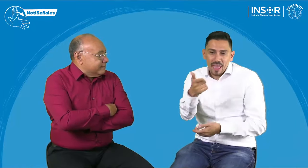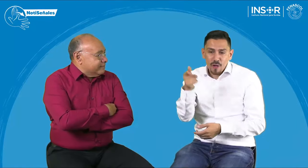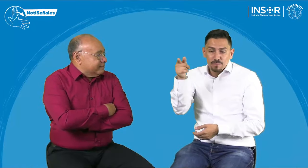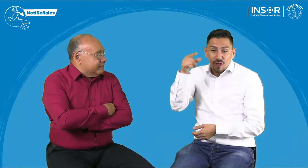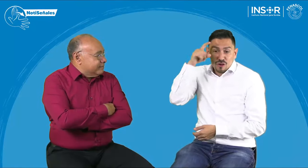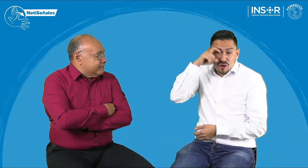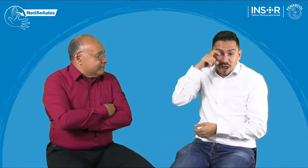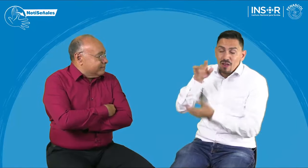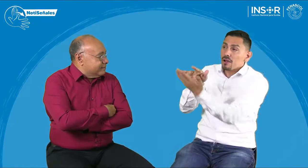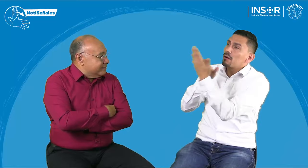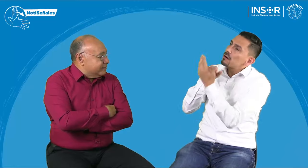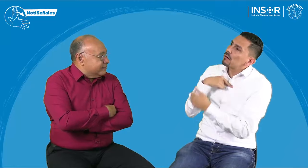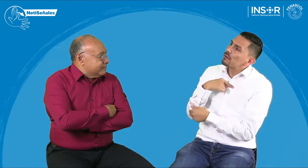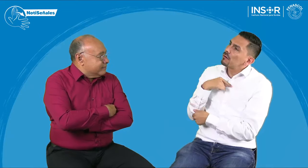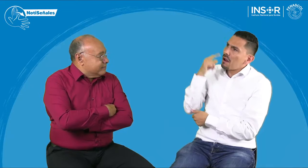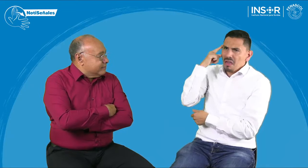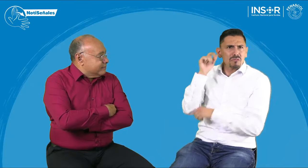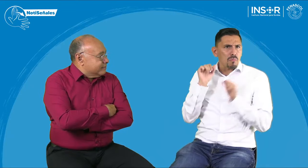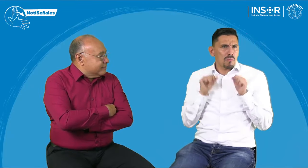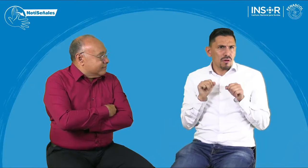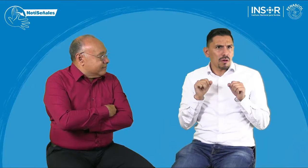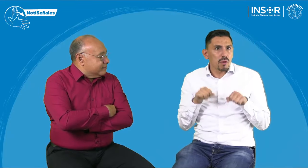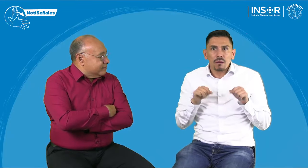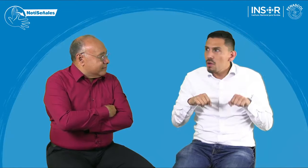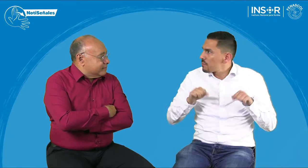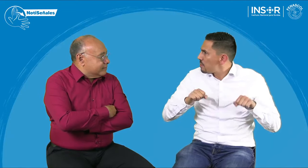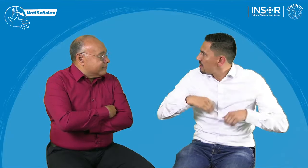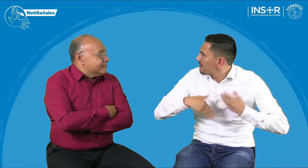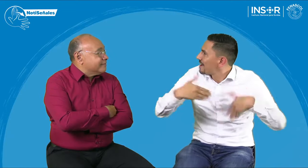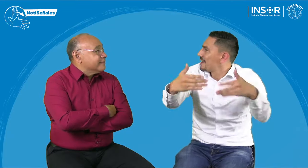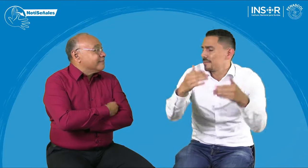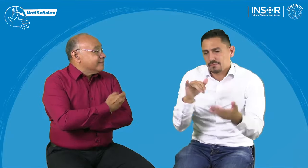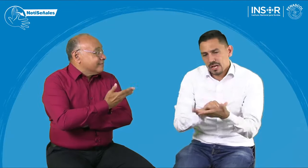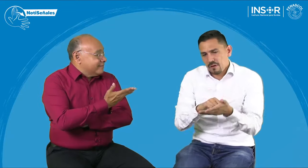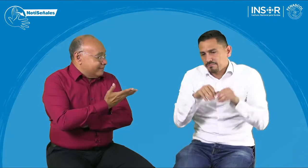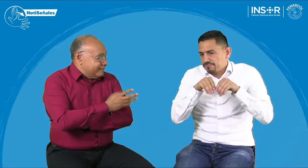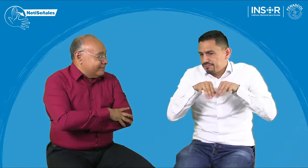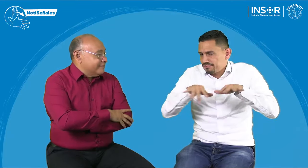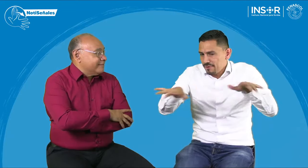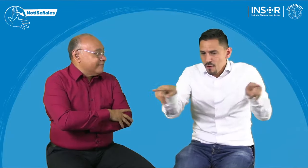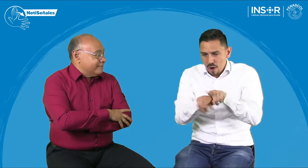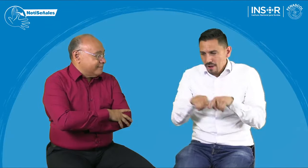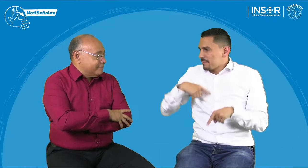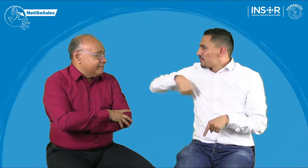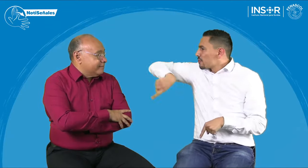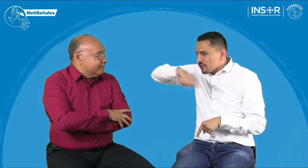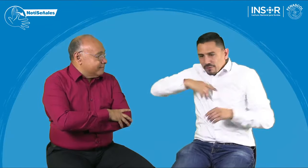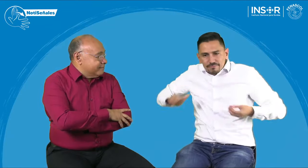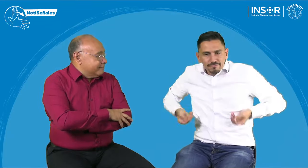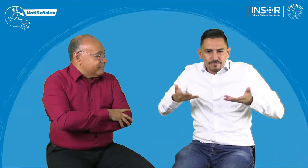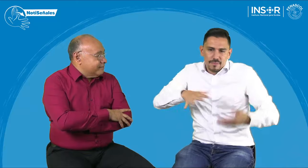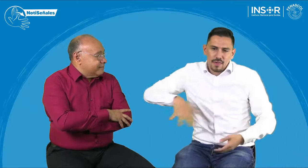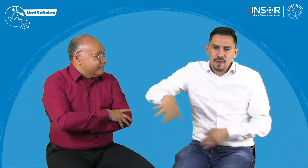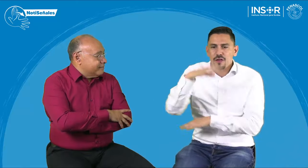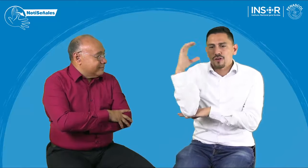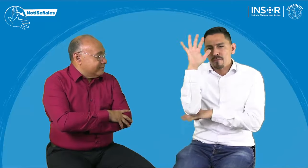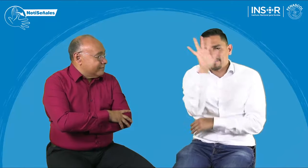todo, sí se puede, podemos buscar alternativas diferentes y por eso lo mismo que acaba de decir Joseph, o sea ¿Será que